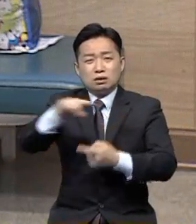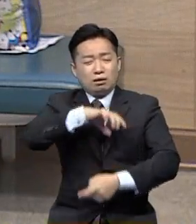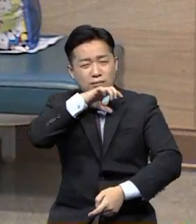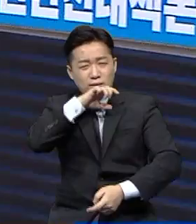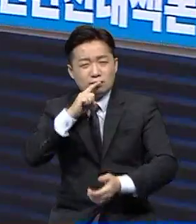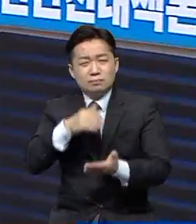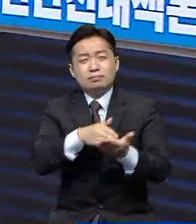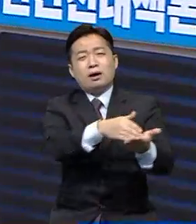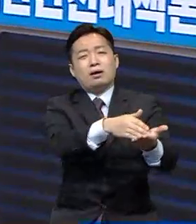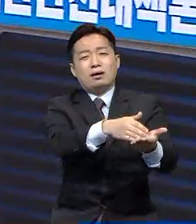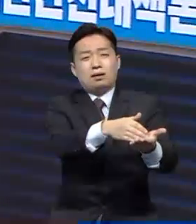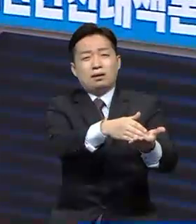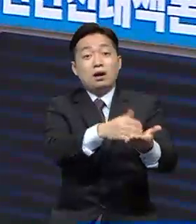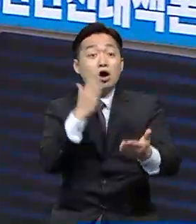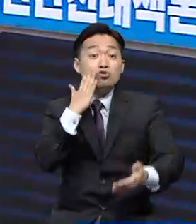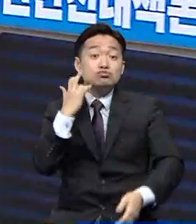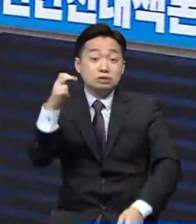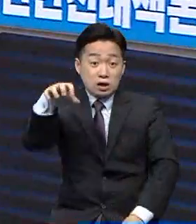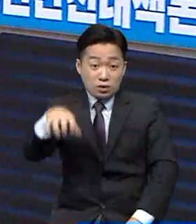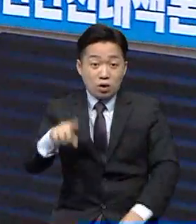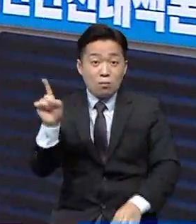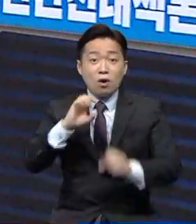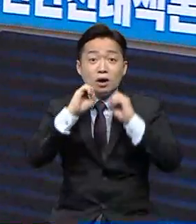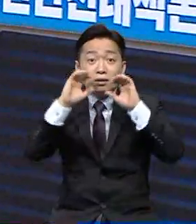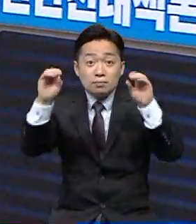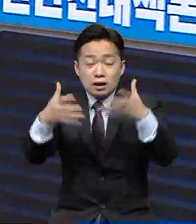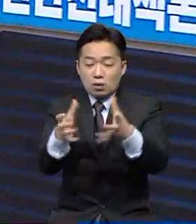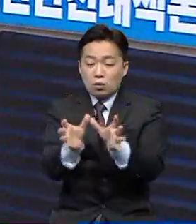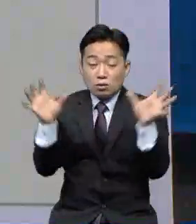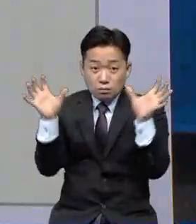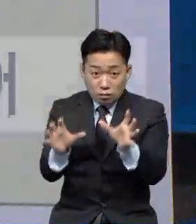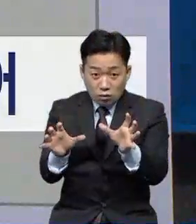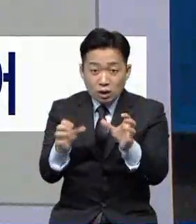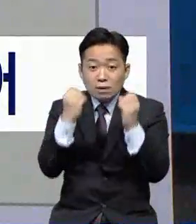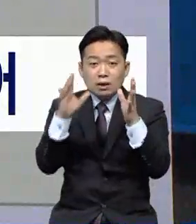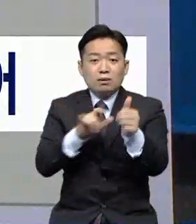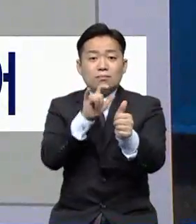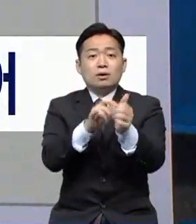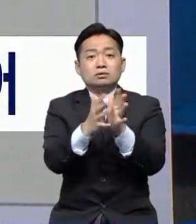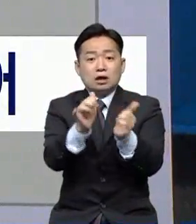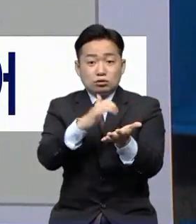울산에서는 선교 캠프 관련해서 신규 확진자만 50명 가까이 늘었습니다.